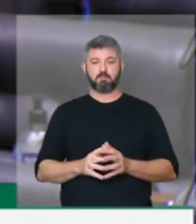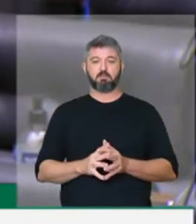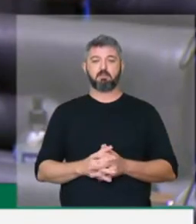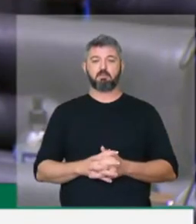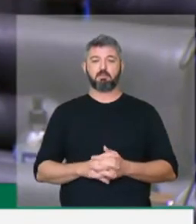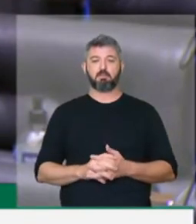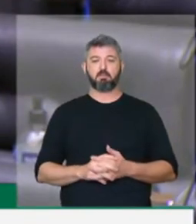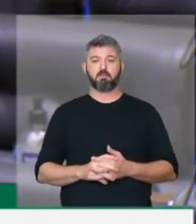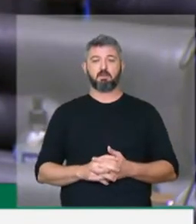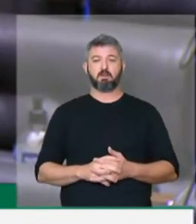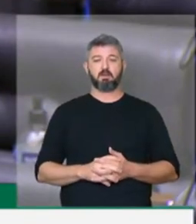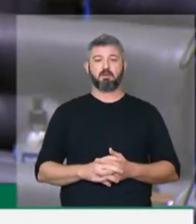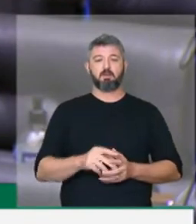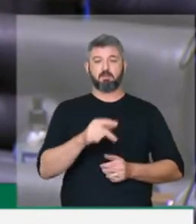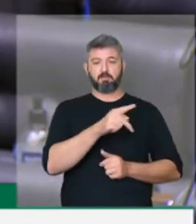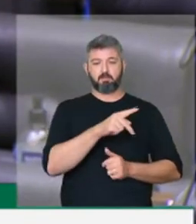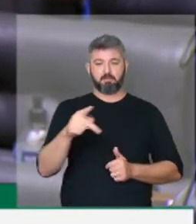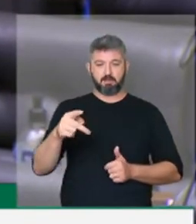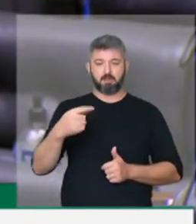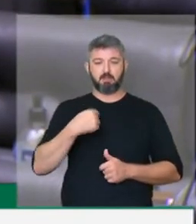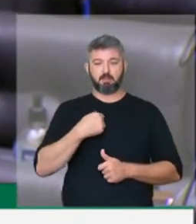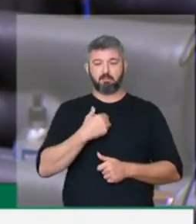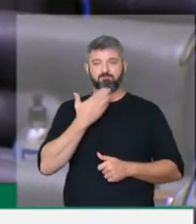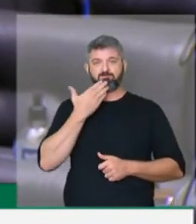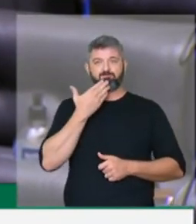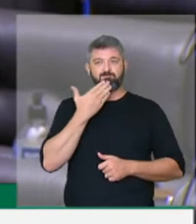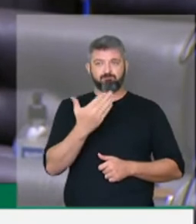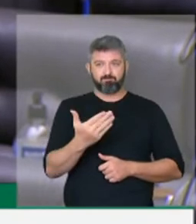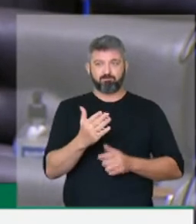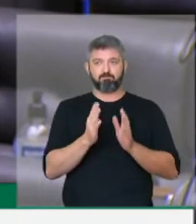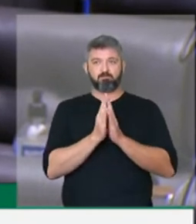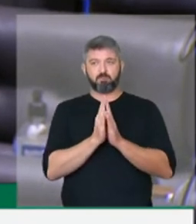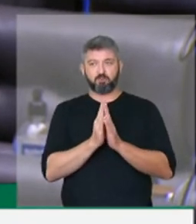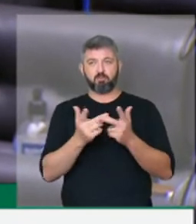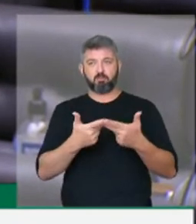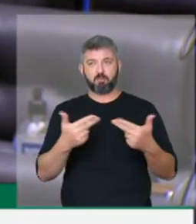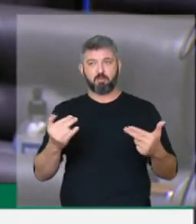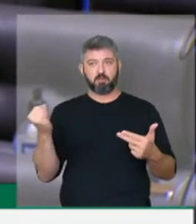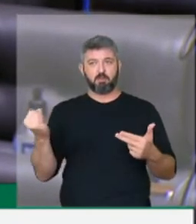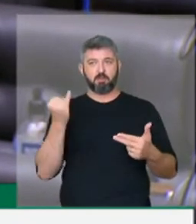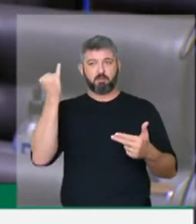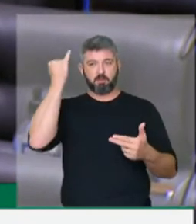[DEP. SÍLVIO COSTA FILHO]: PRESIDENTE, EU QUERIA FAZER UM APELO QUE EU ACHO